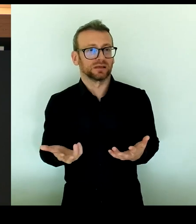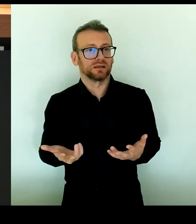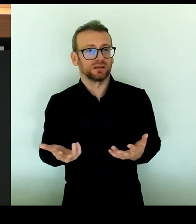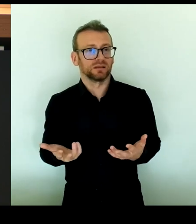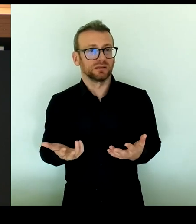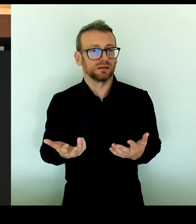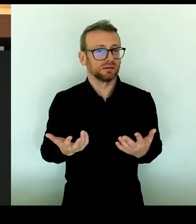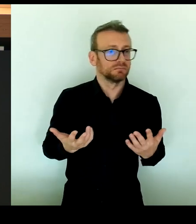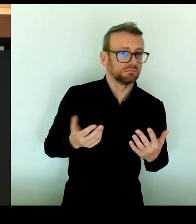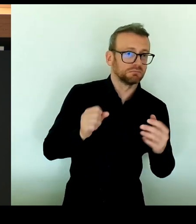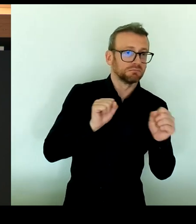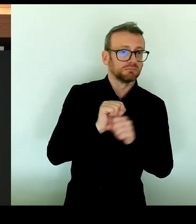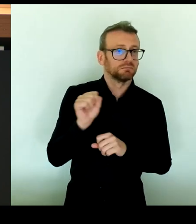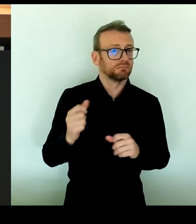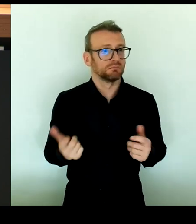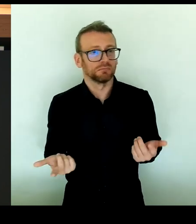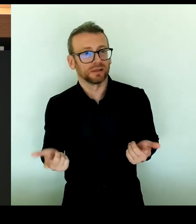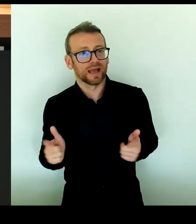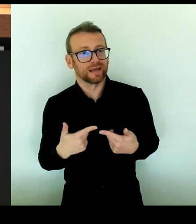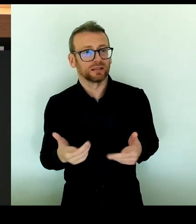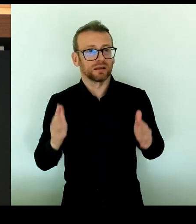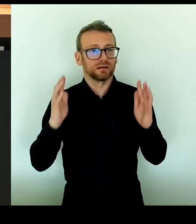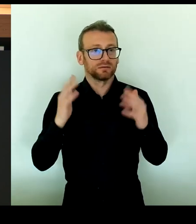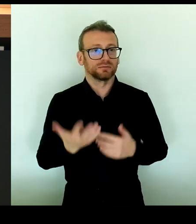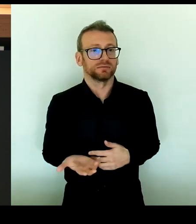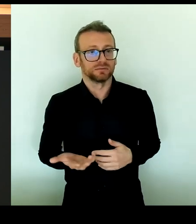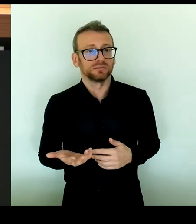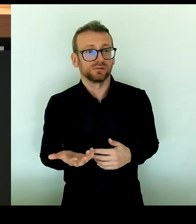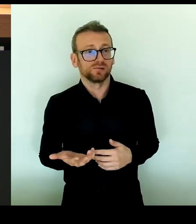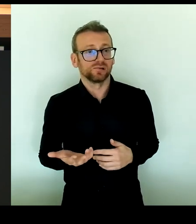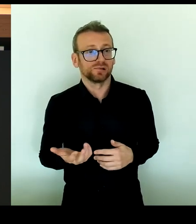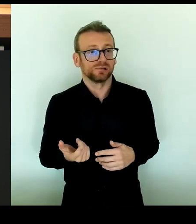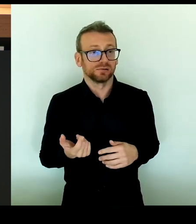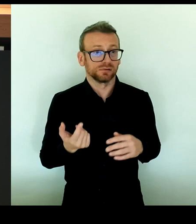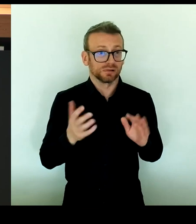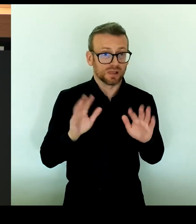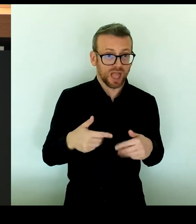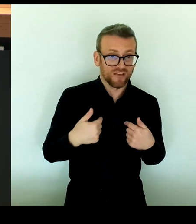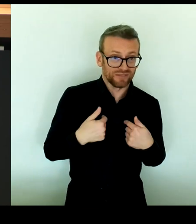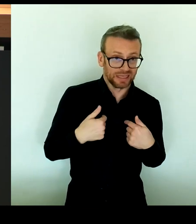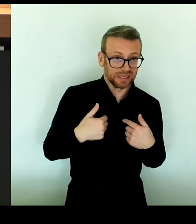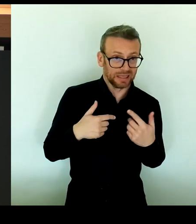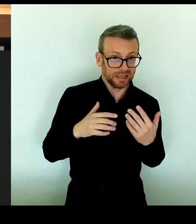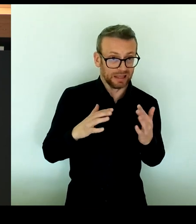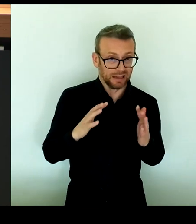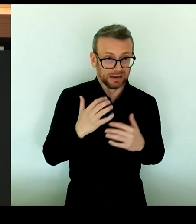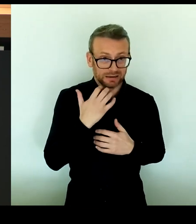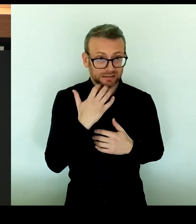Verantwortlichkeiten endlich ernst, planen Sie mit Weitsicht und Weitsicht und ohne Ideologie und dann funktioniert auch mit